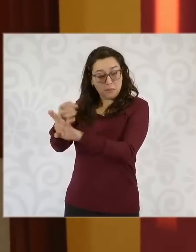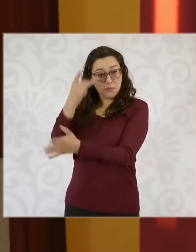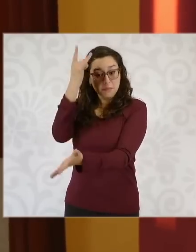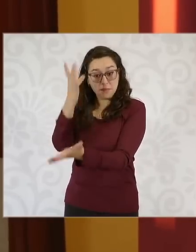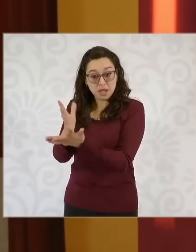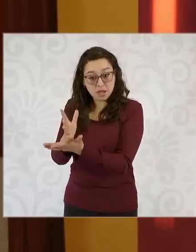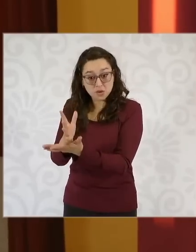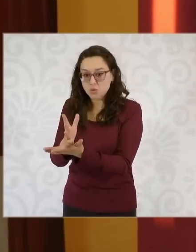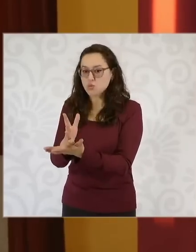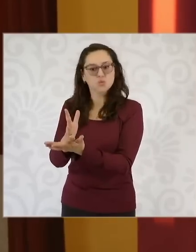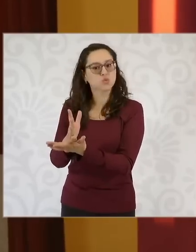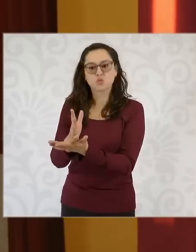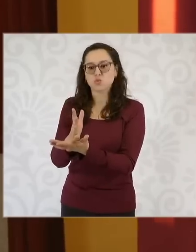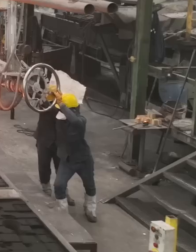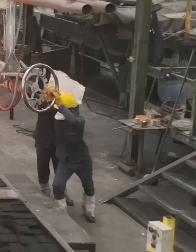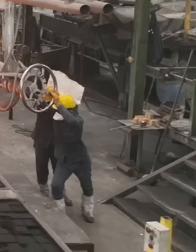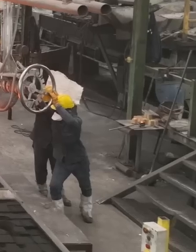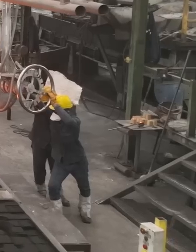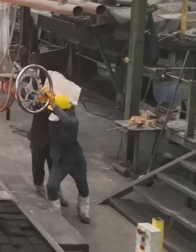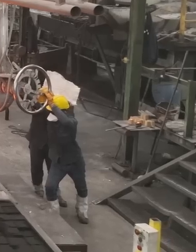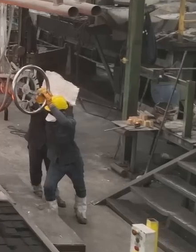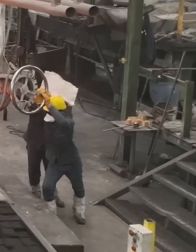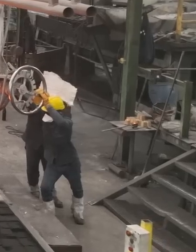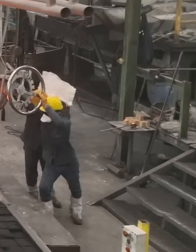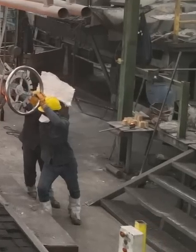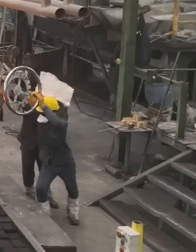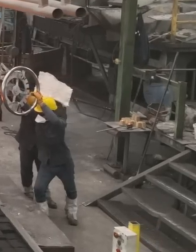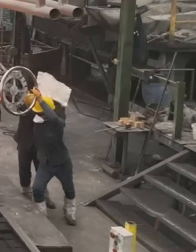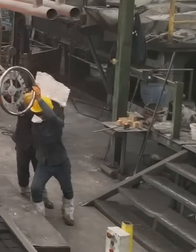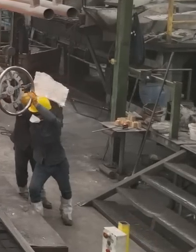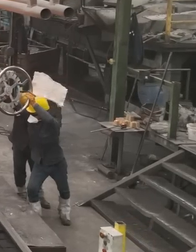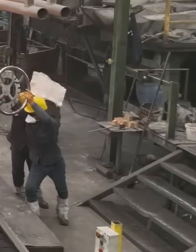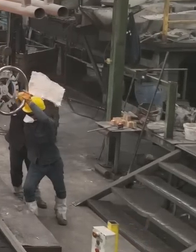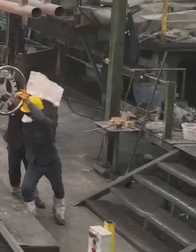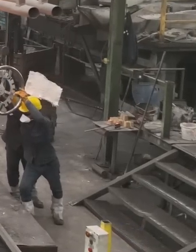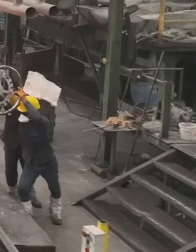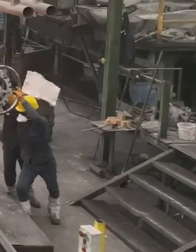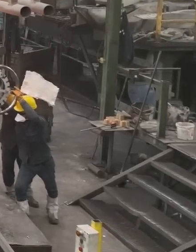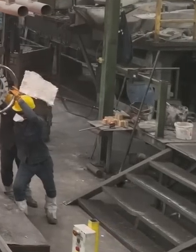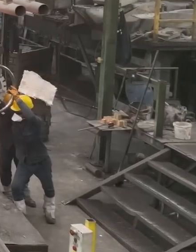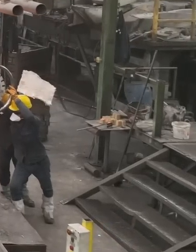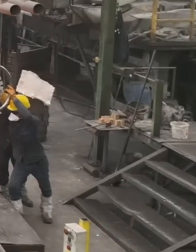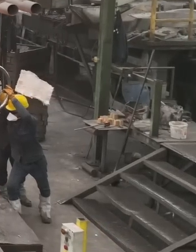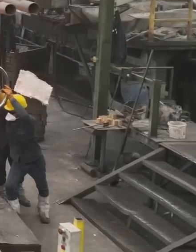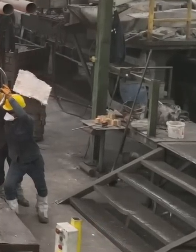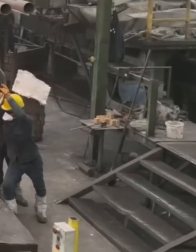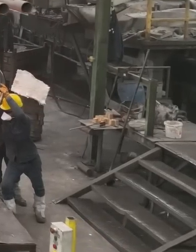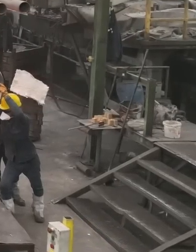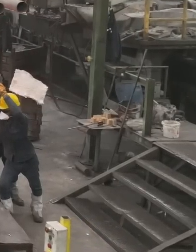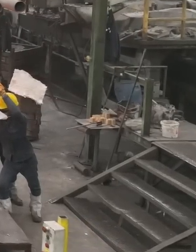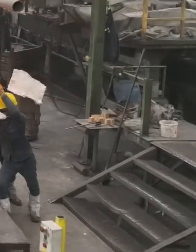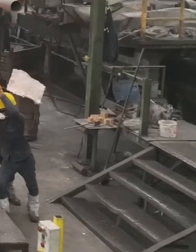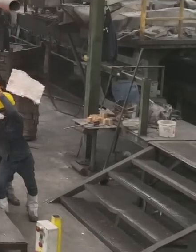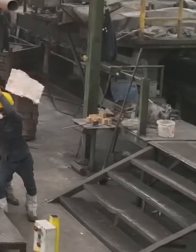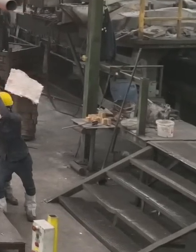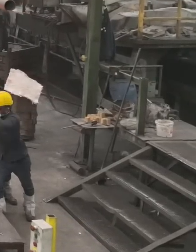esto difiere de alguna ocasión anterior allá por el año 2018 donde también se impuso tarifa